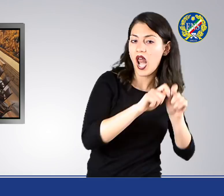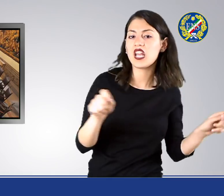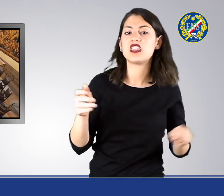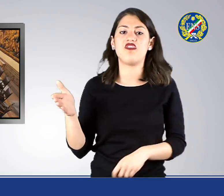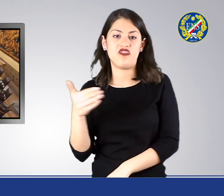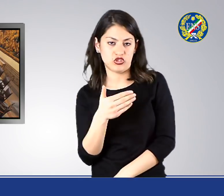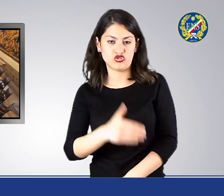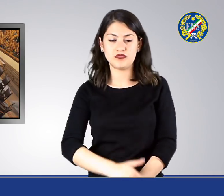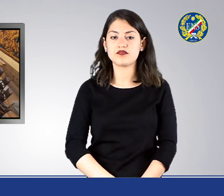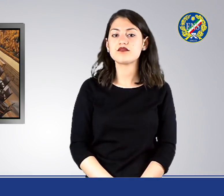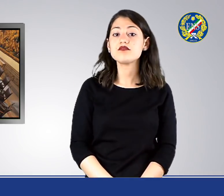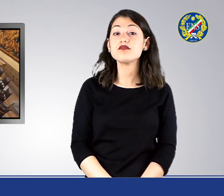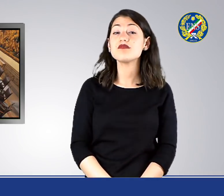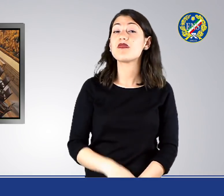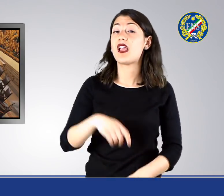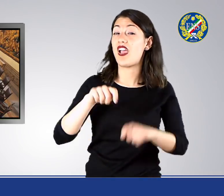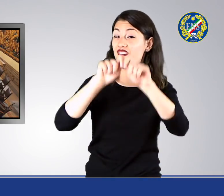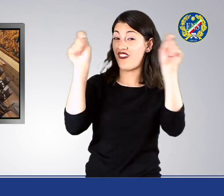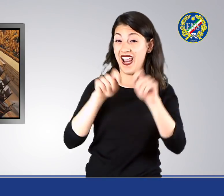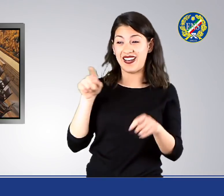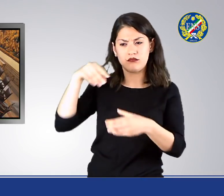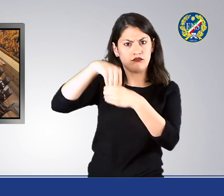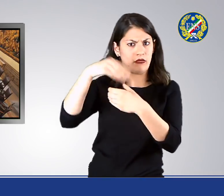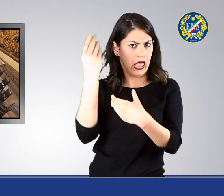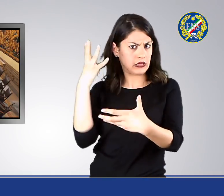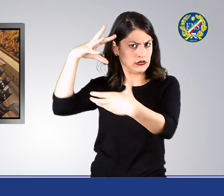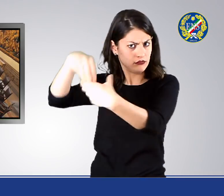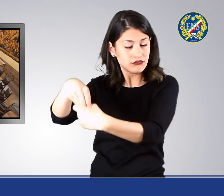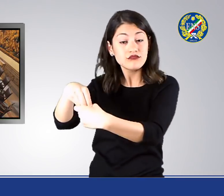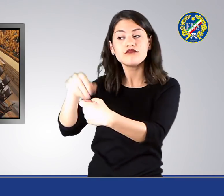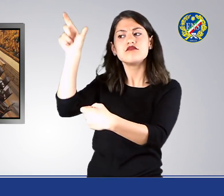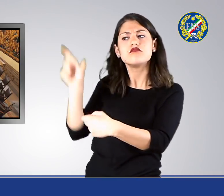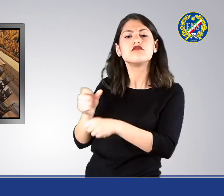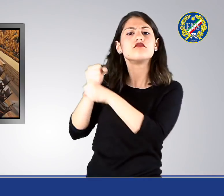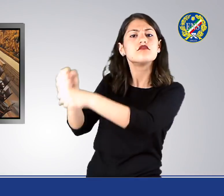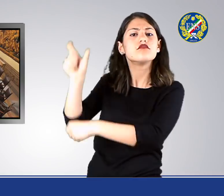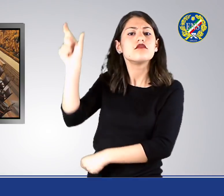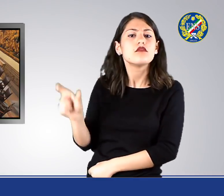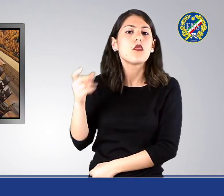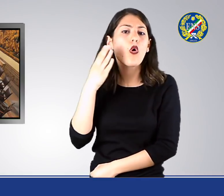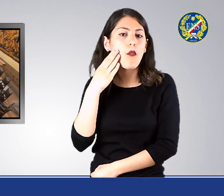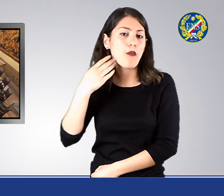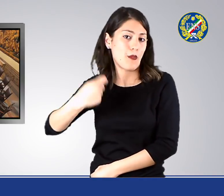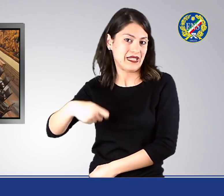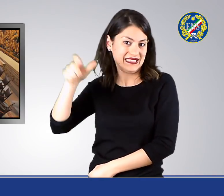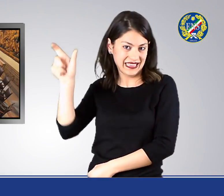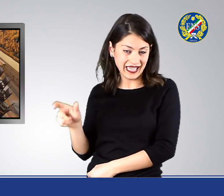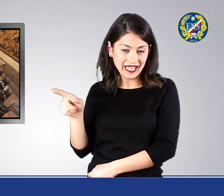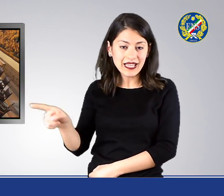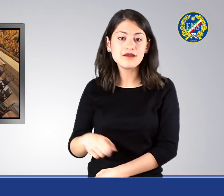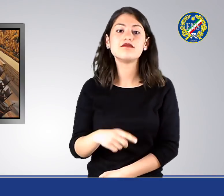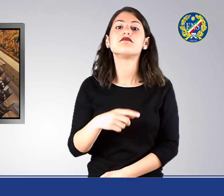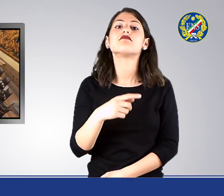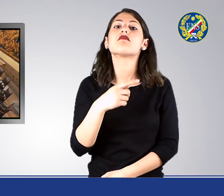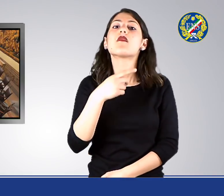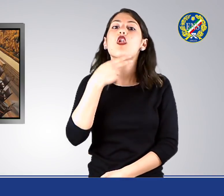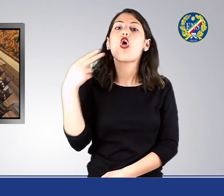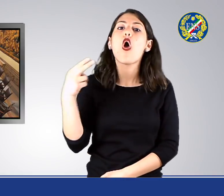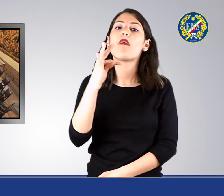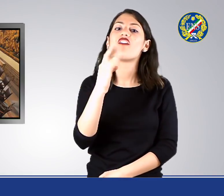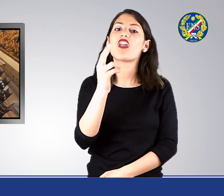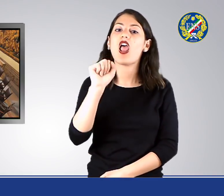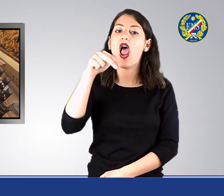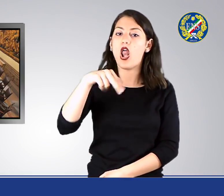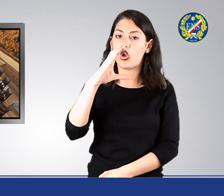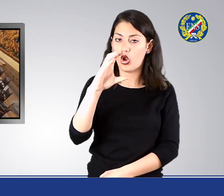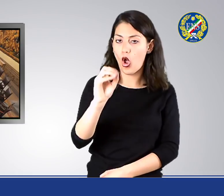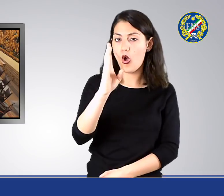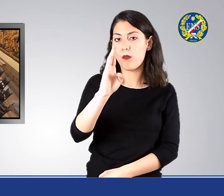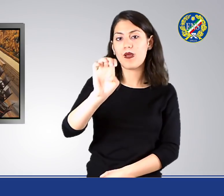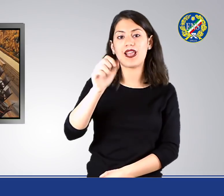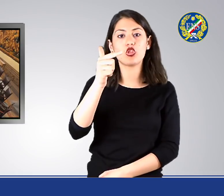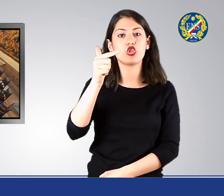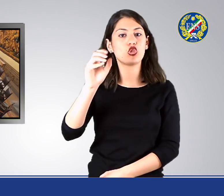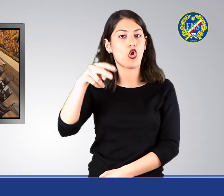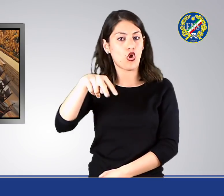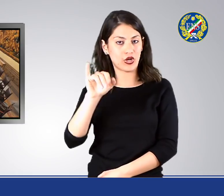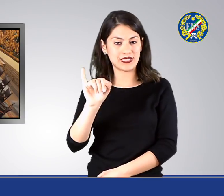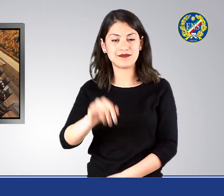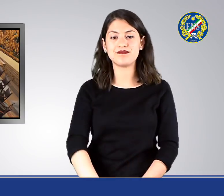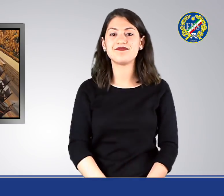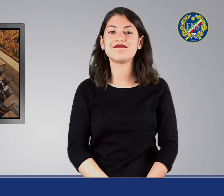FAND e FISH. La FAND sarà rappresentata dal Presidente Nazionale Franco Bettoni